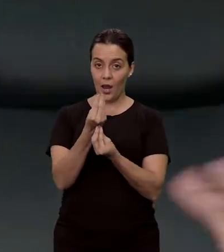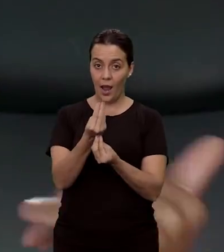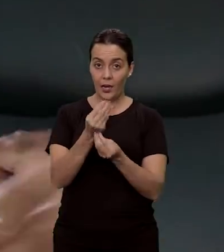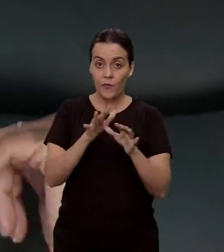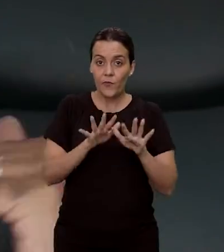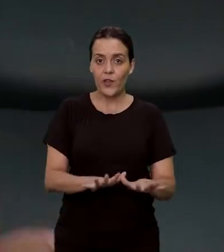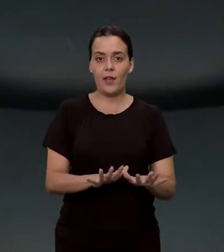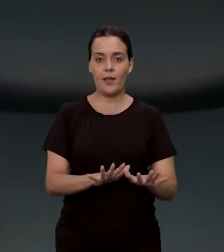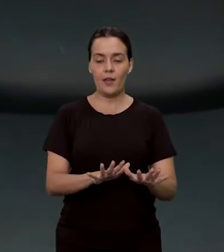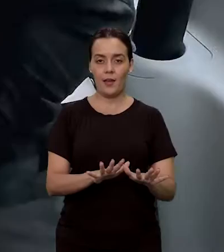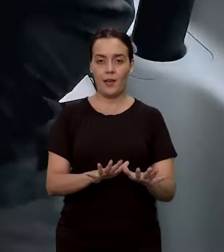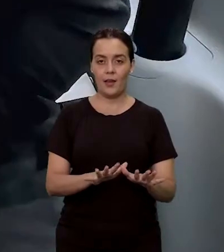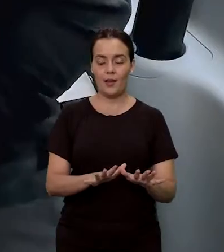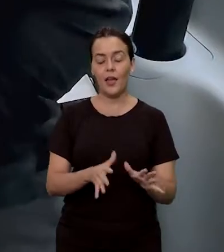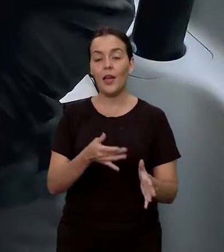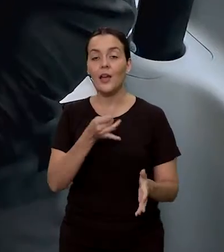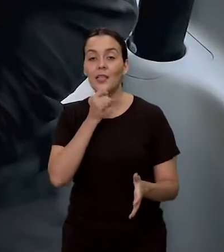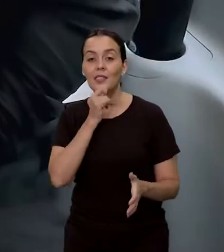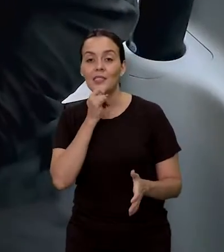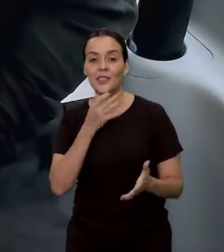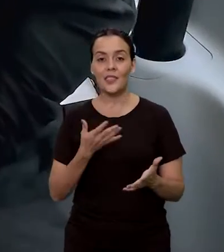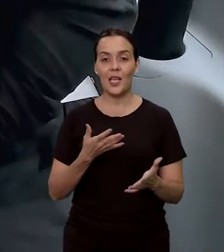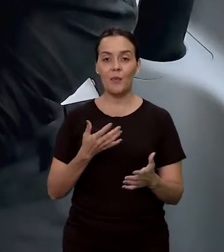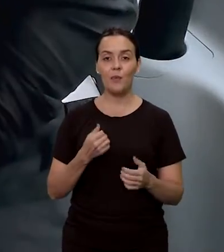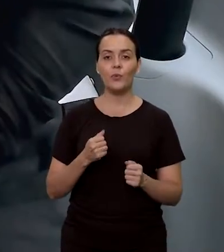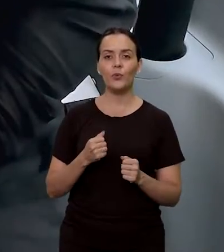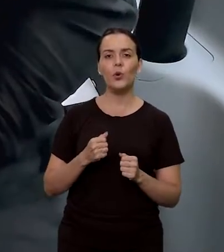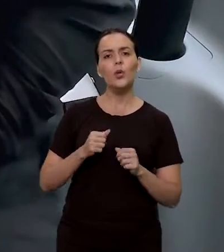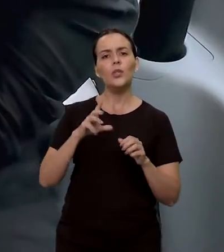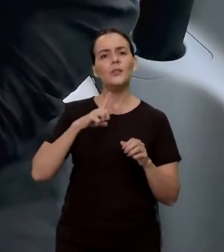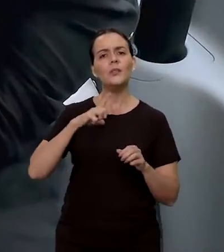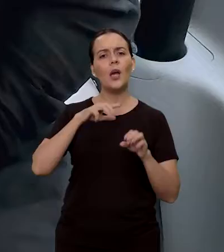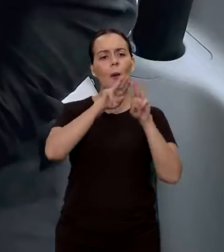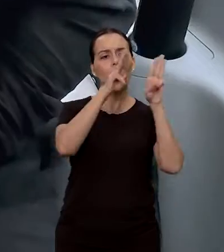A gente estava falando no começo, sobre os museus na Europa.